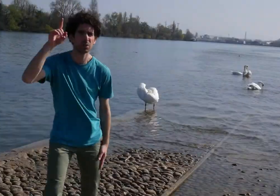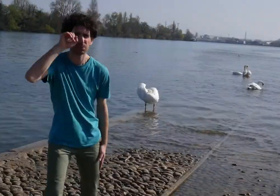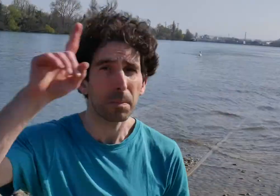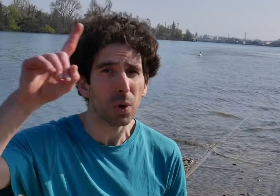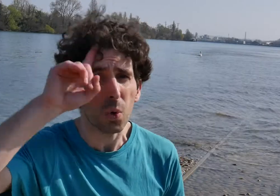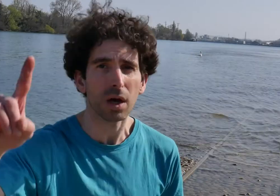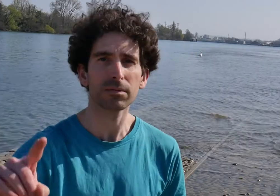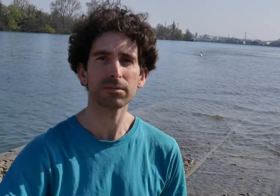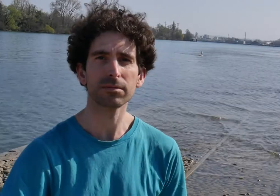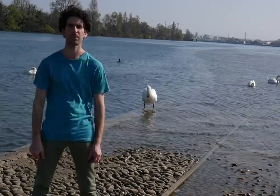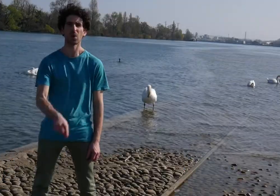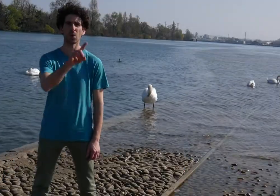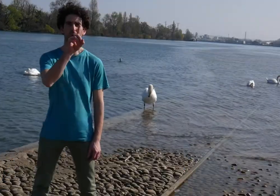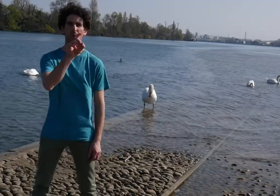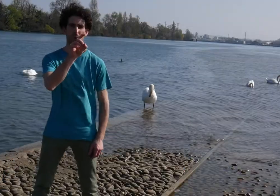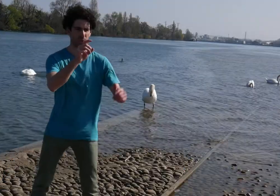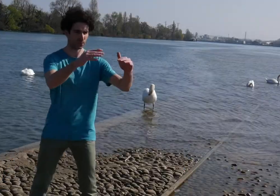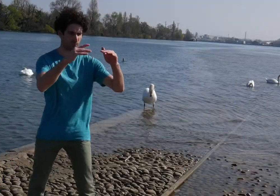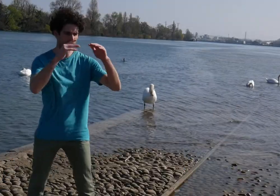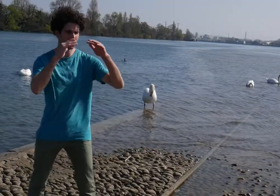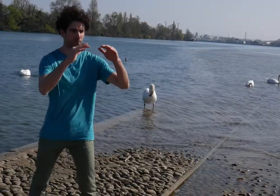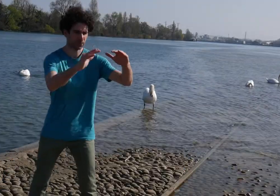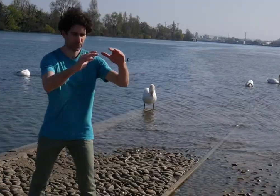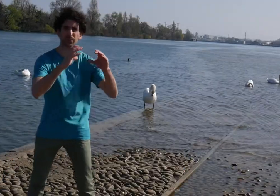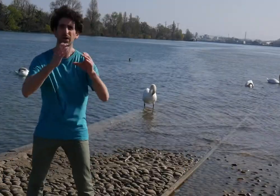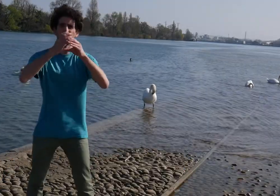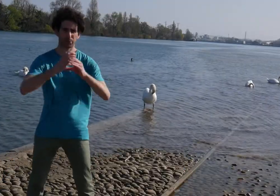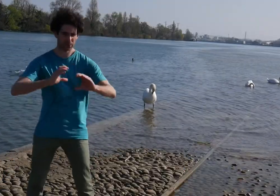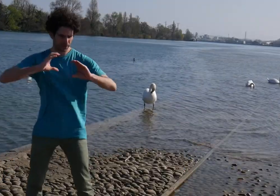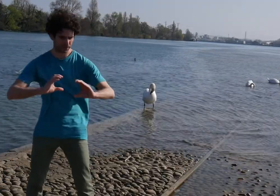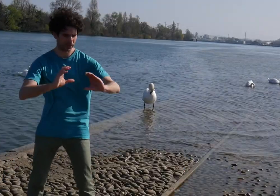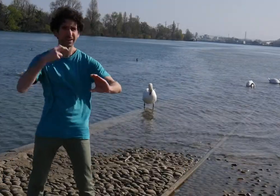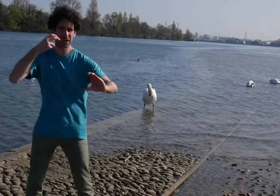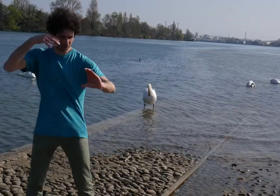Pourquoi ? Où a été créé le premier